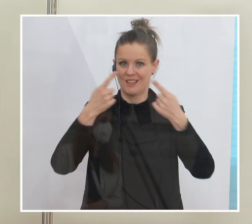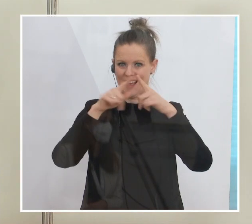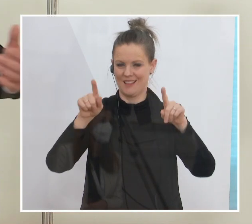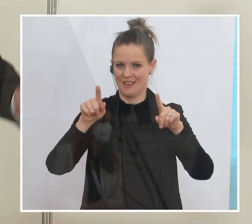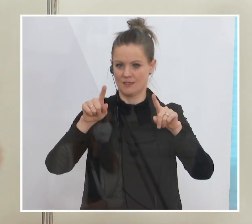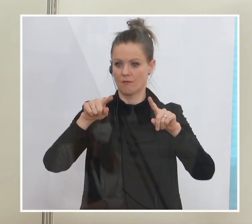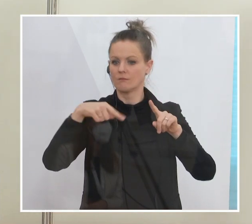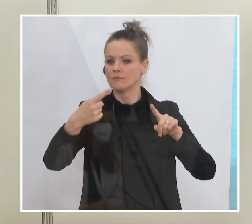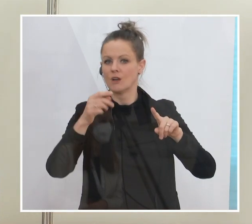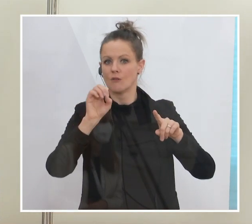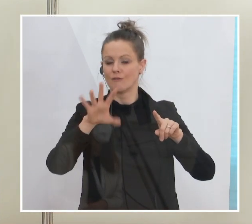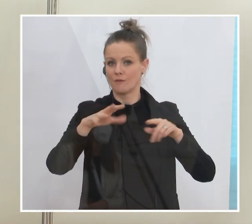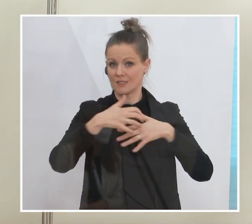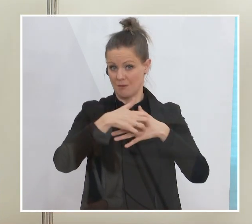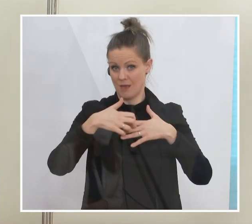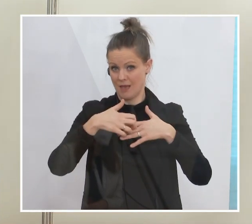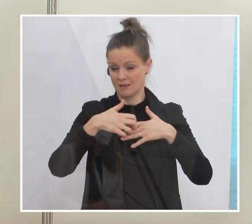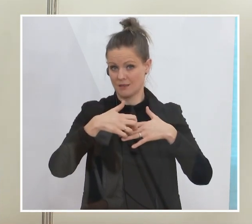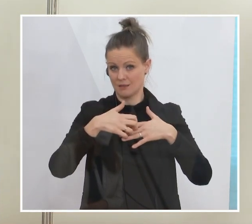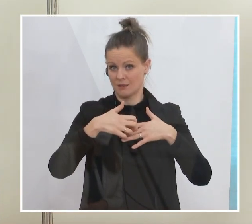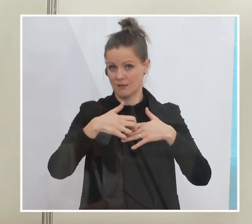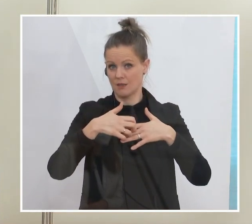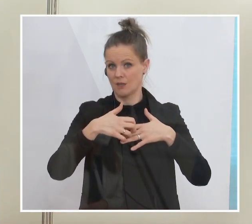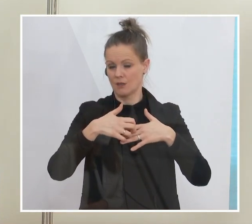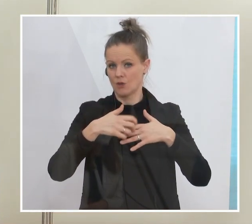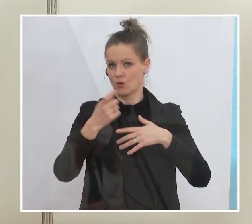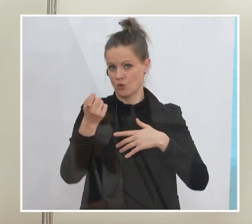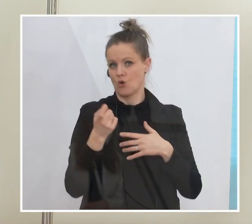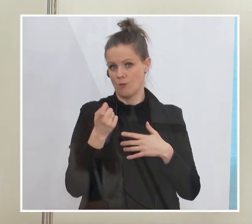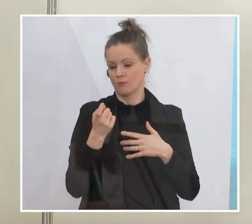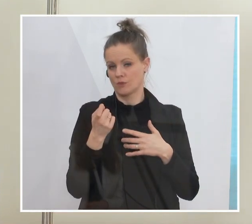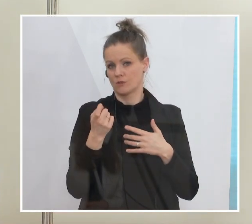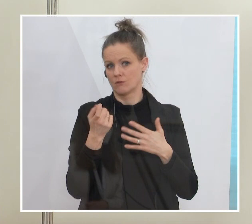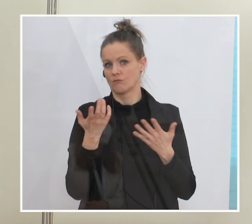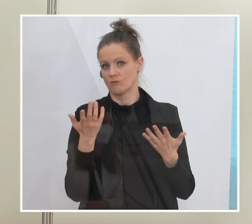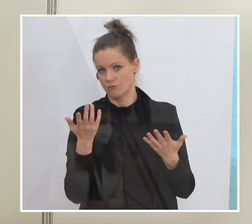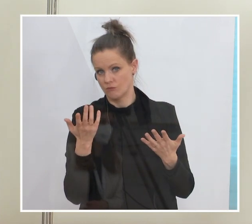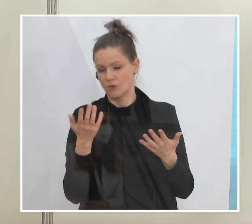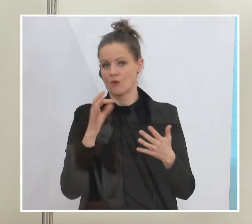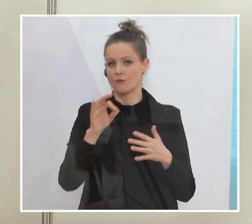eigentlich auch eine erfreuliche Sache, am 15. soweit sein, dass wir für Kinder und Jugendliche